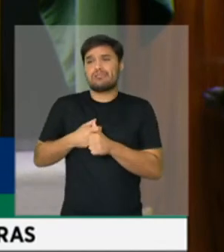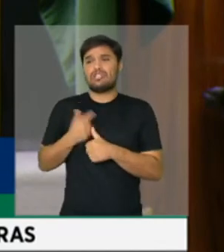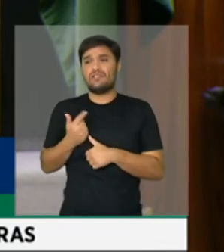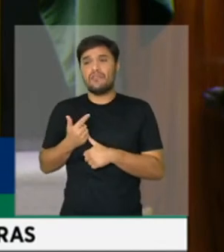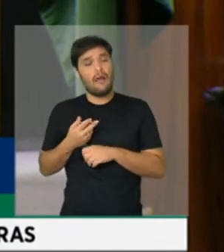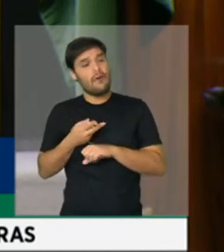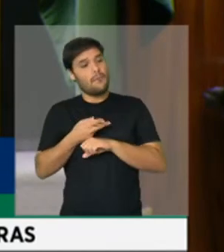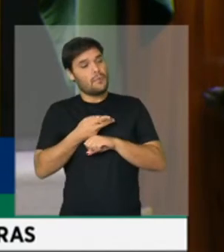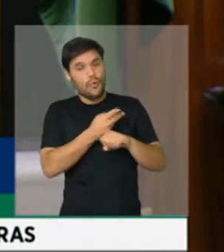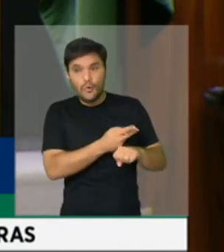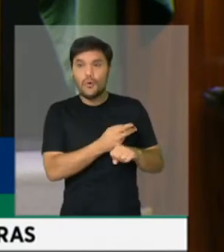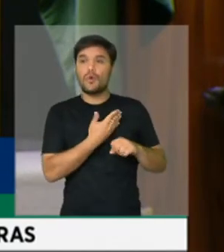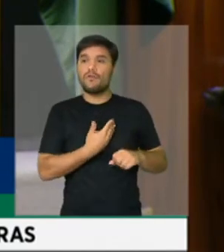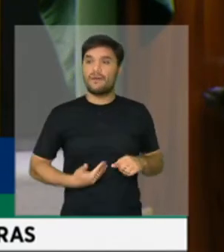INICIATIVA PRIVADA É MAIS EFICIENTE. SEM ESTADO NÃO